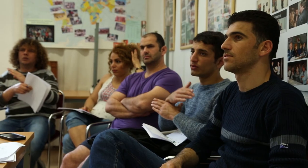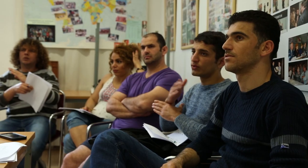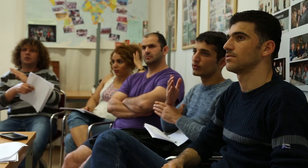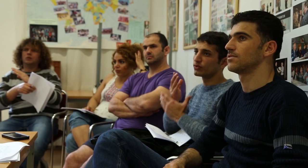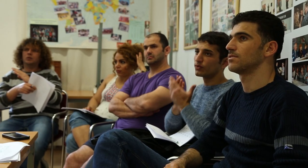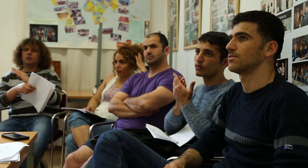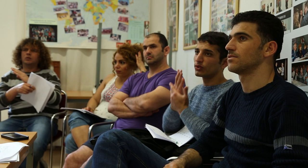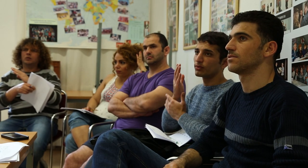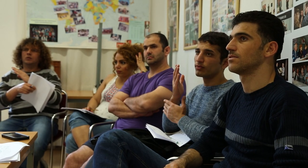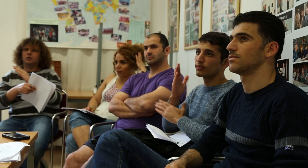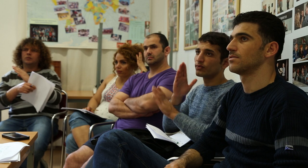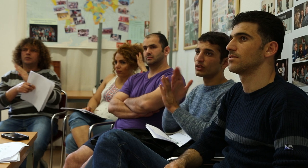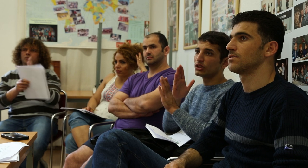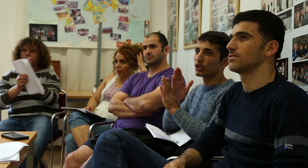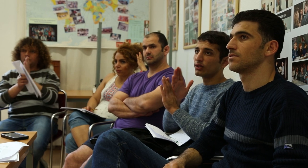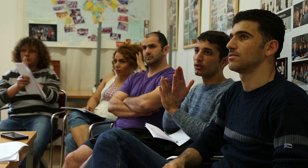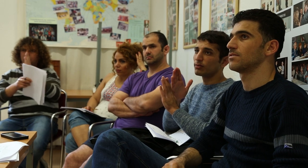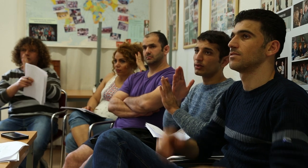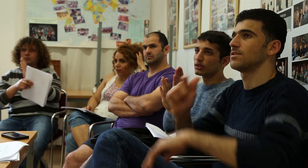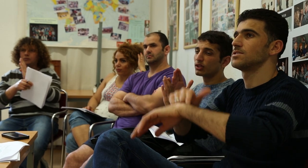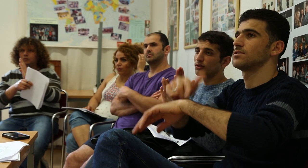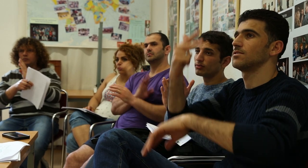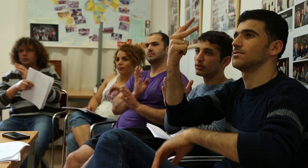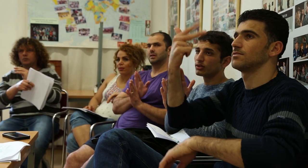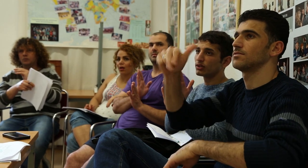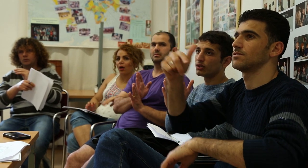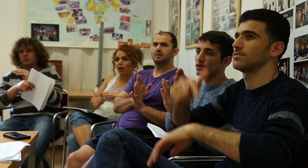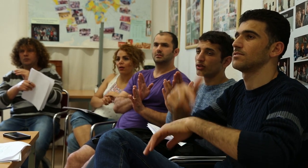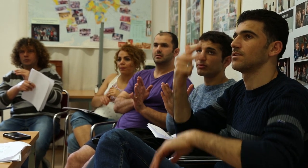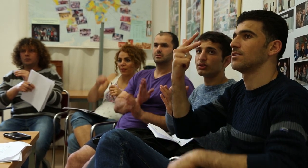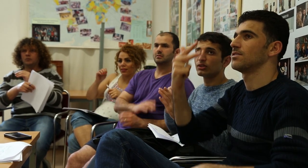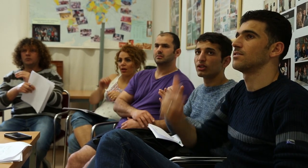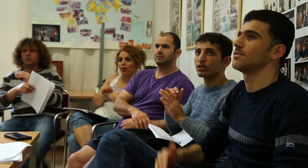Nachmittag - um 15 Uhr